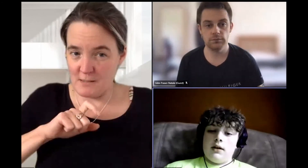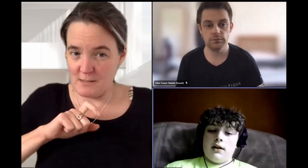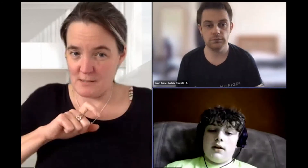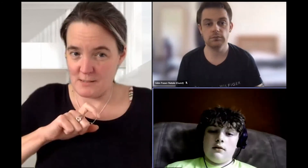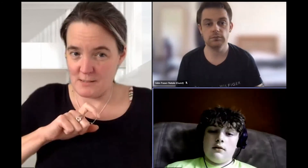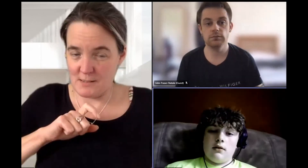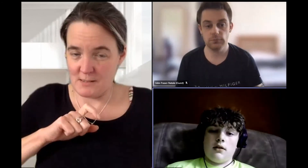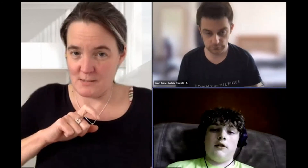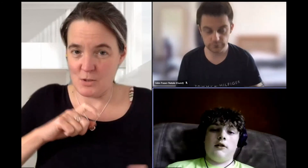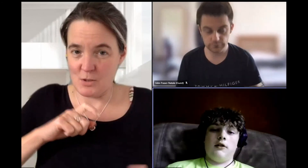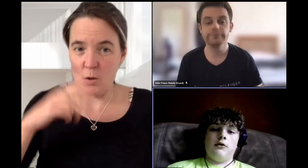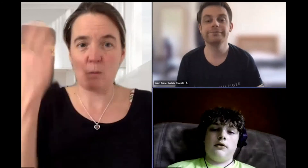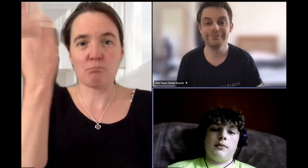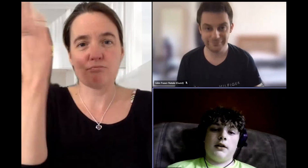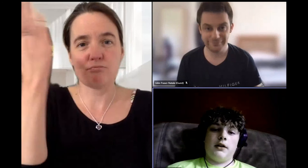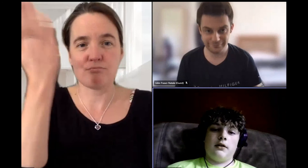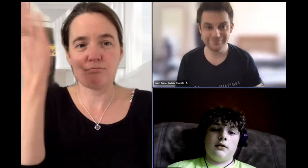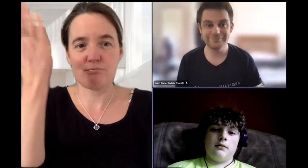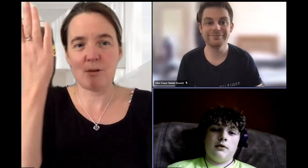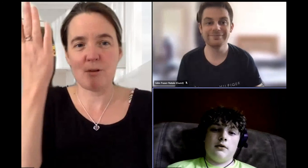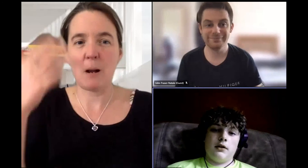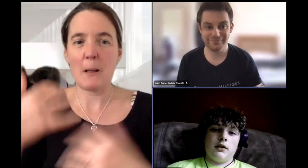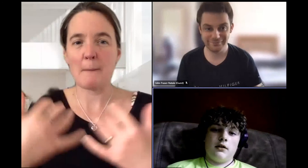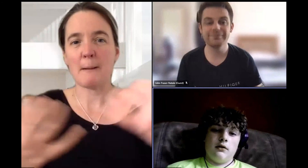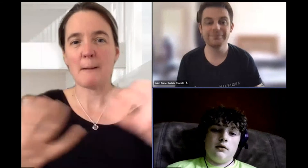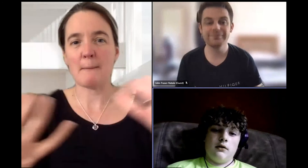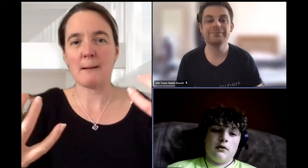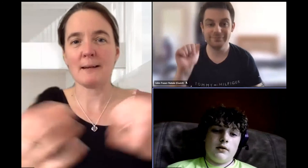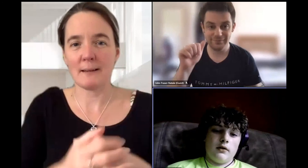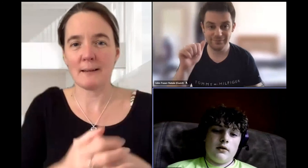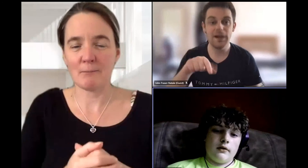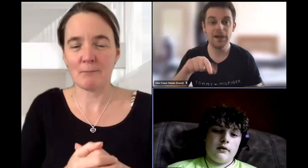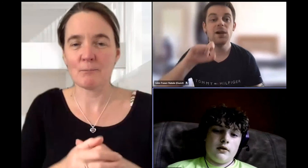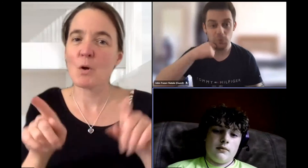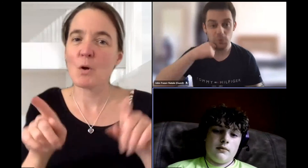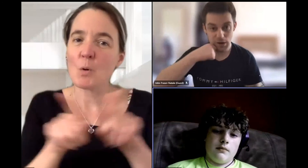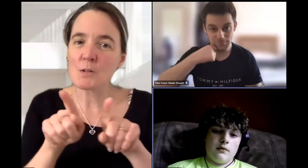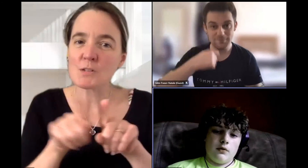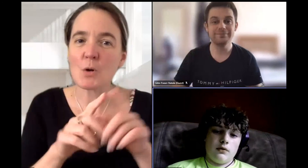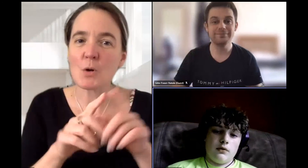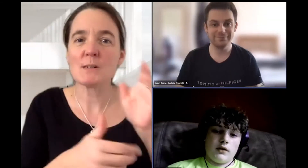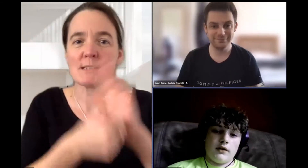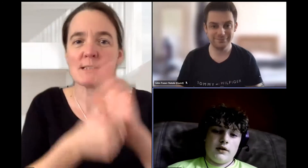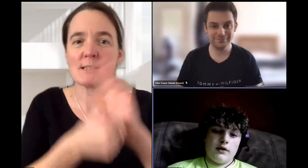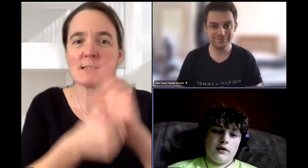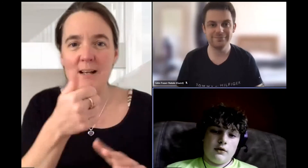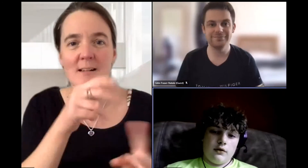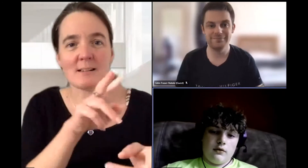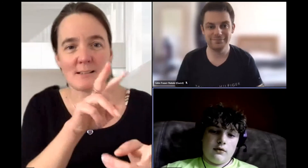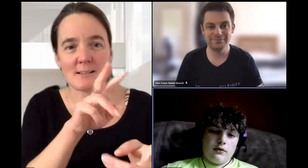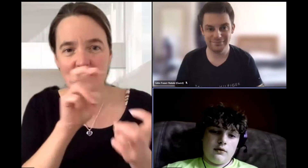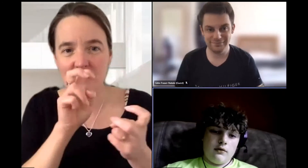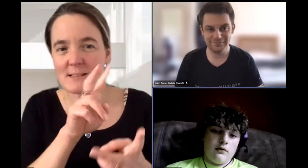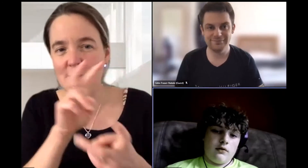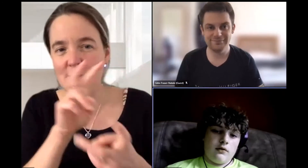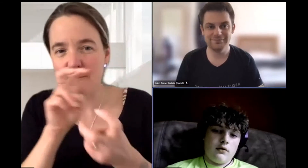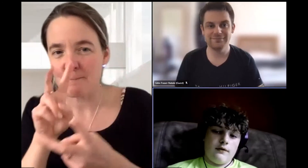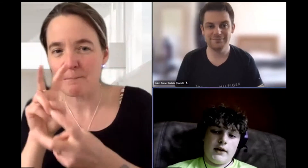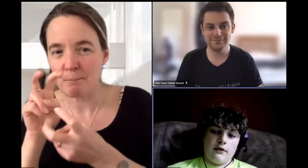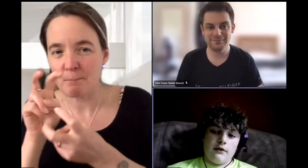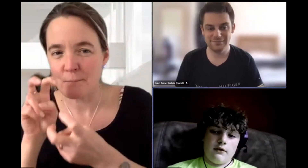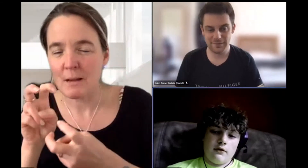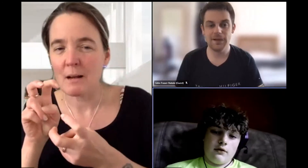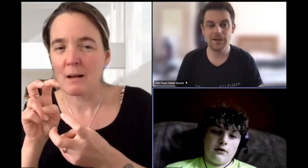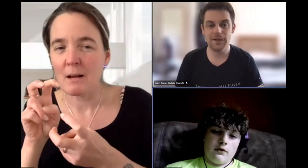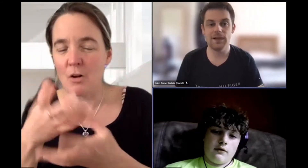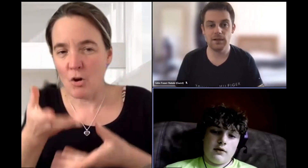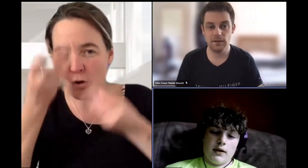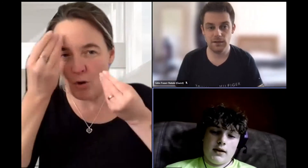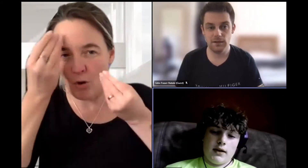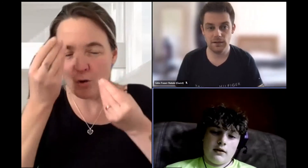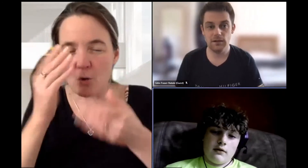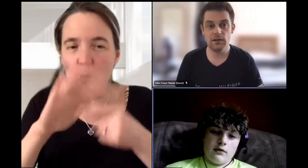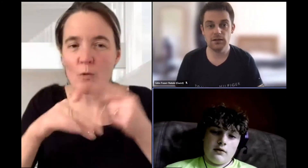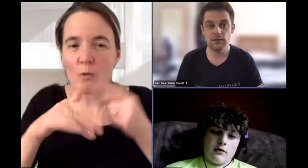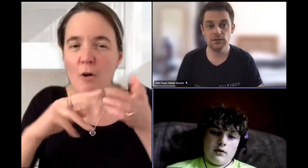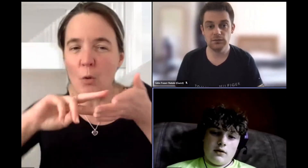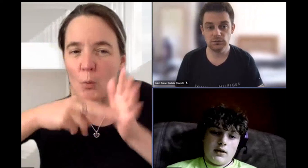Hefyd, dwi wedi dysgu rhai sgiliau fel trefnu a chynnal digwyddiadau ac ati.